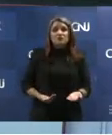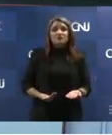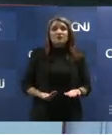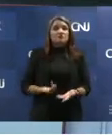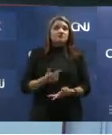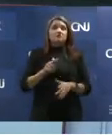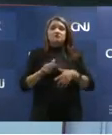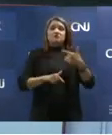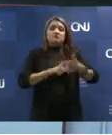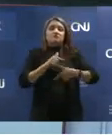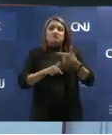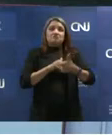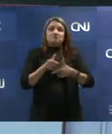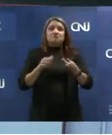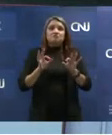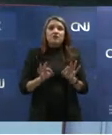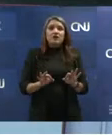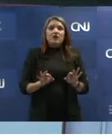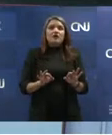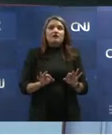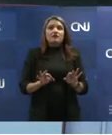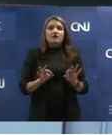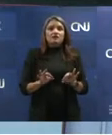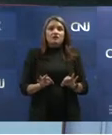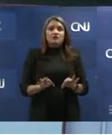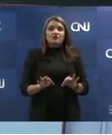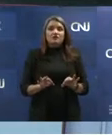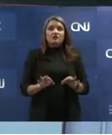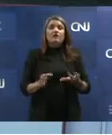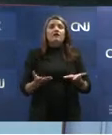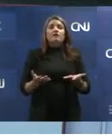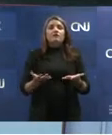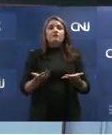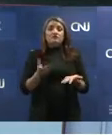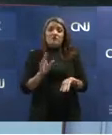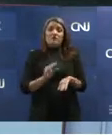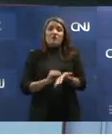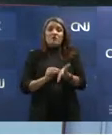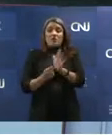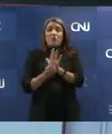em termos de servidores na vara. Mas como consignou a corregedoria,